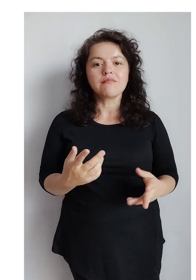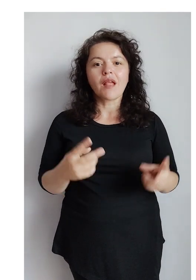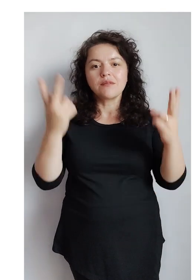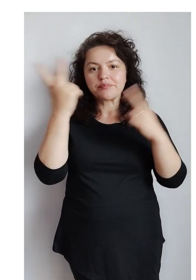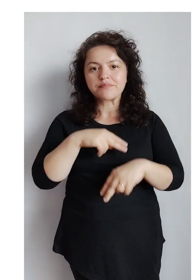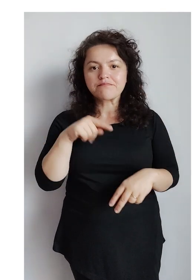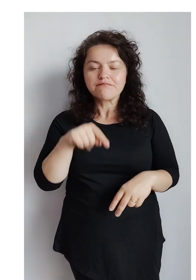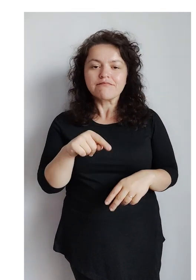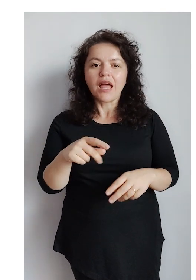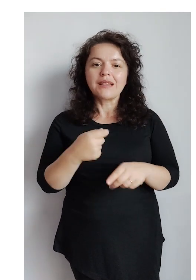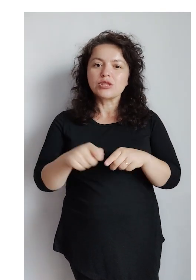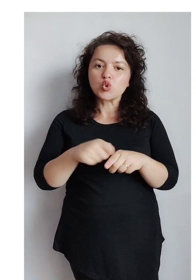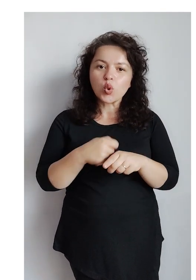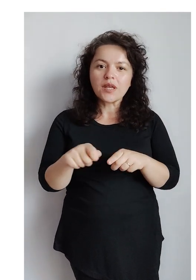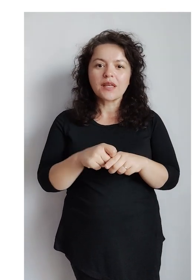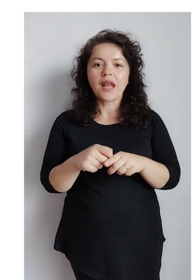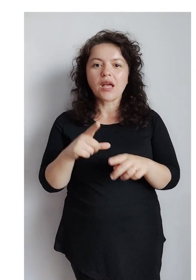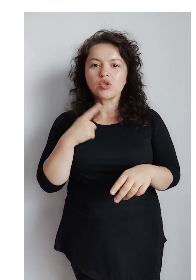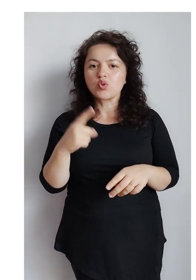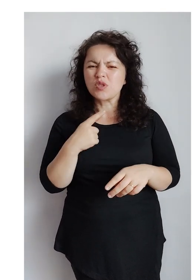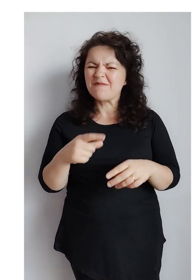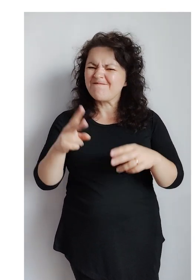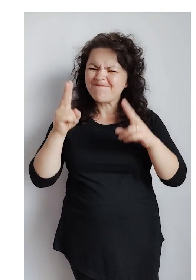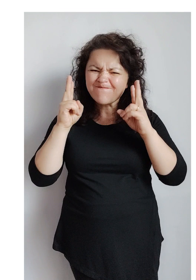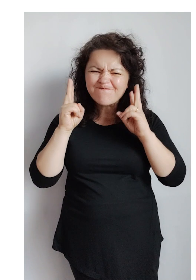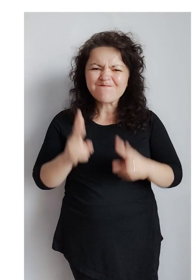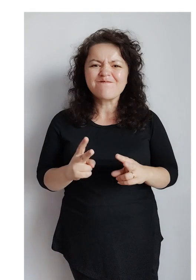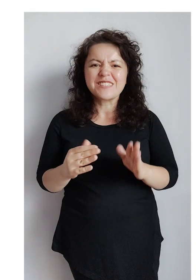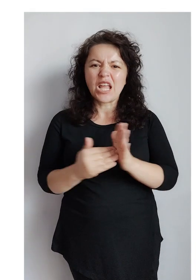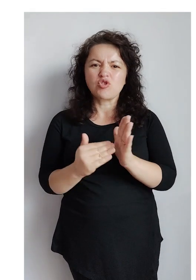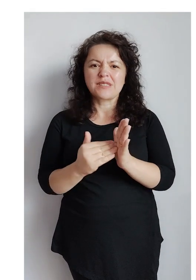Conștientizarea și instruirea sunt absolut necesare